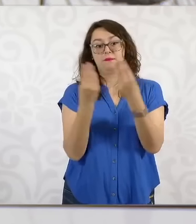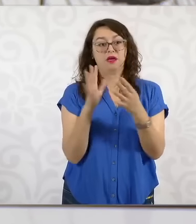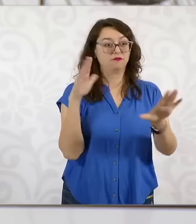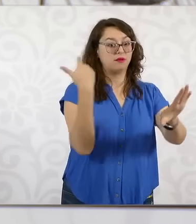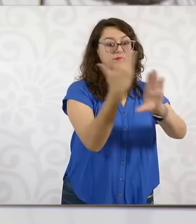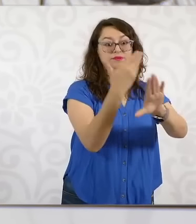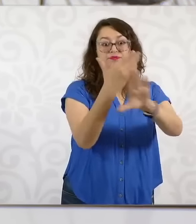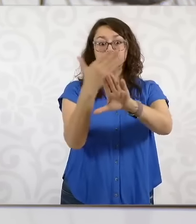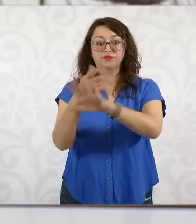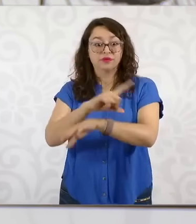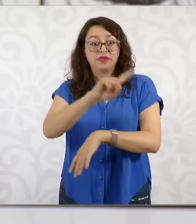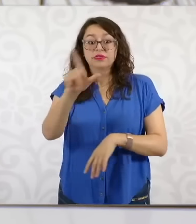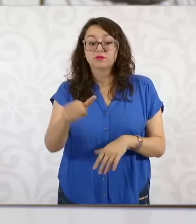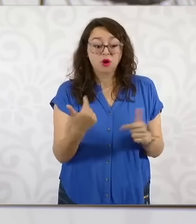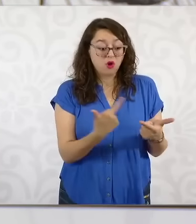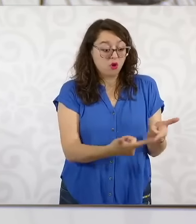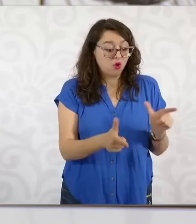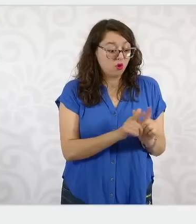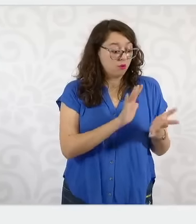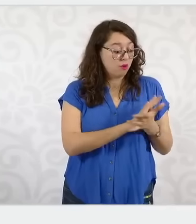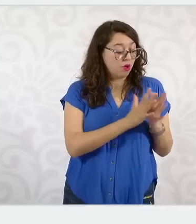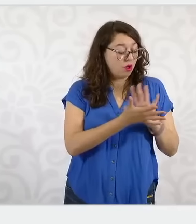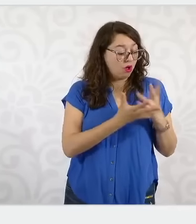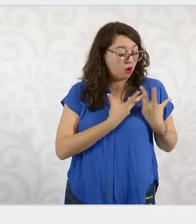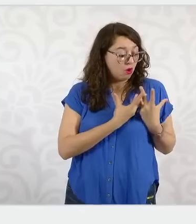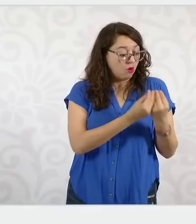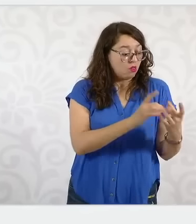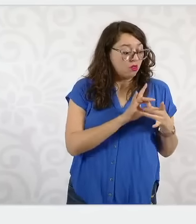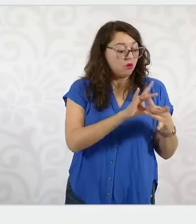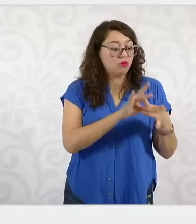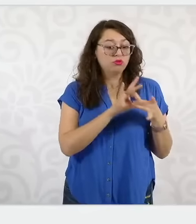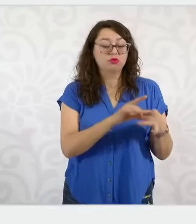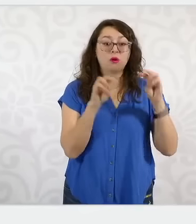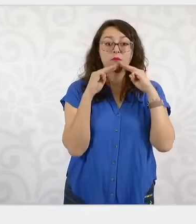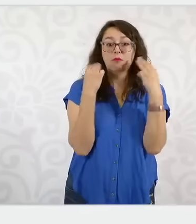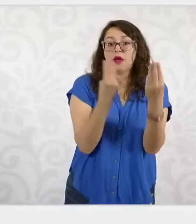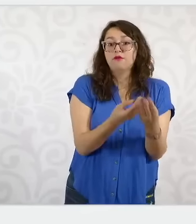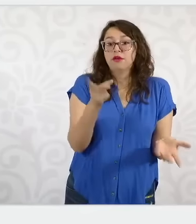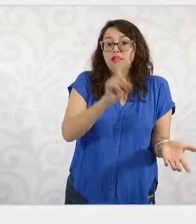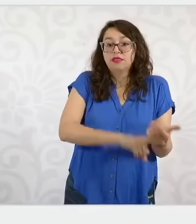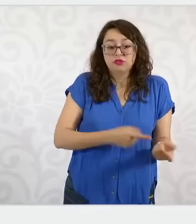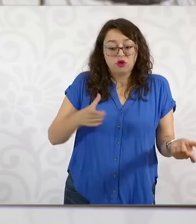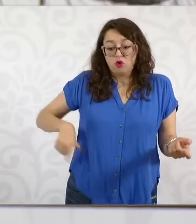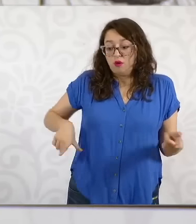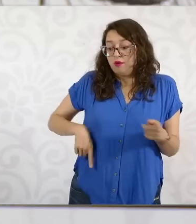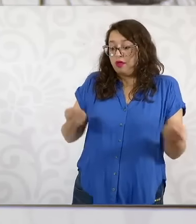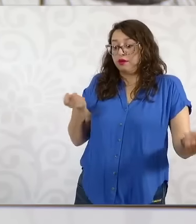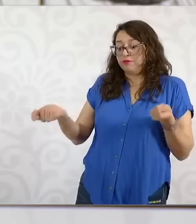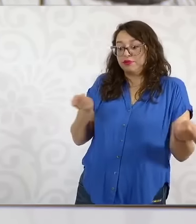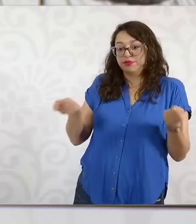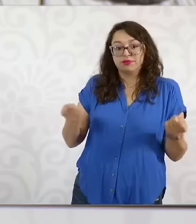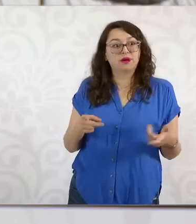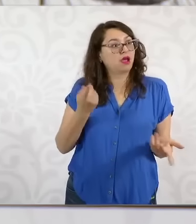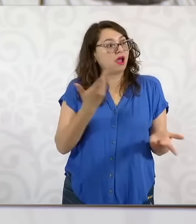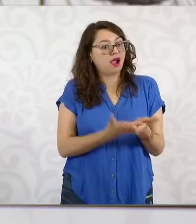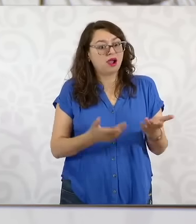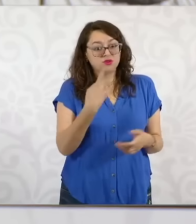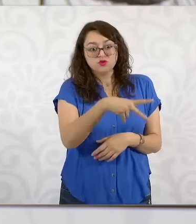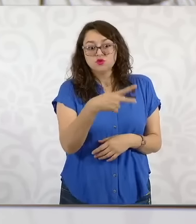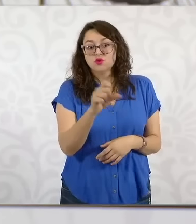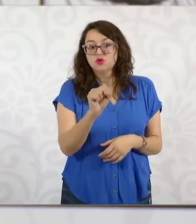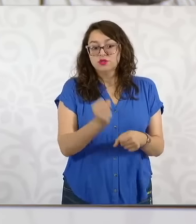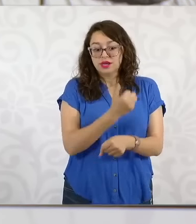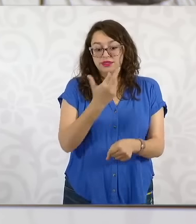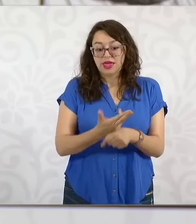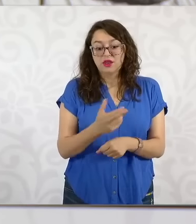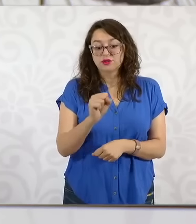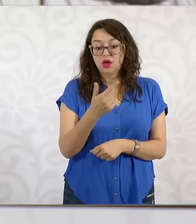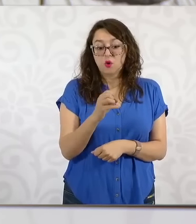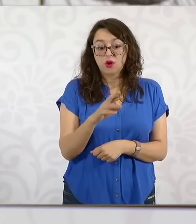y después se supo que apoyaba su secretario de seguridad a un grupo delictivo y esos mismos,